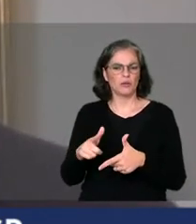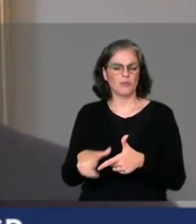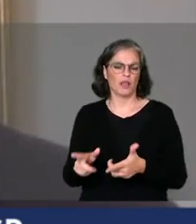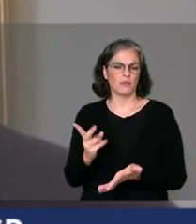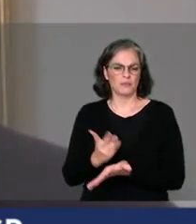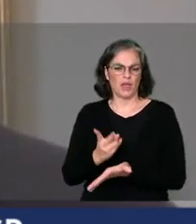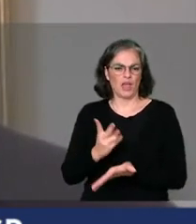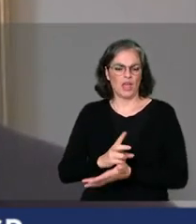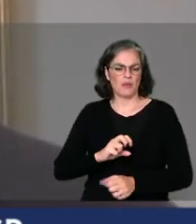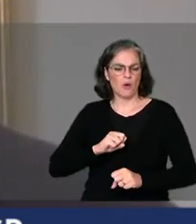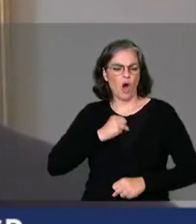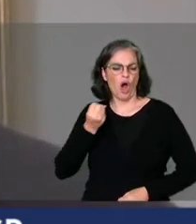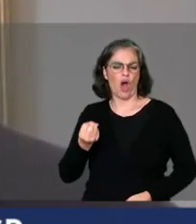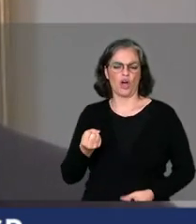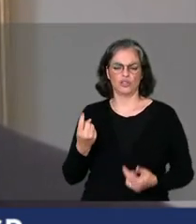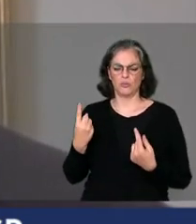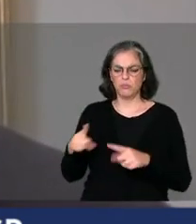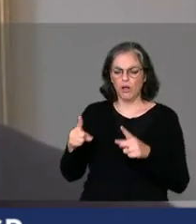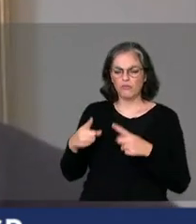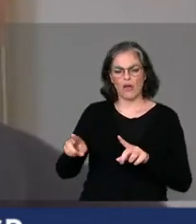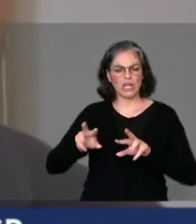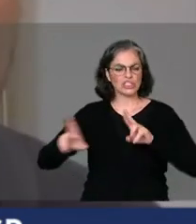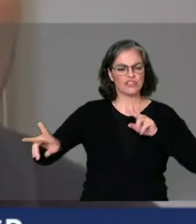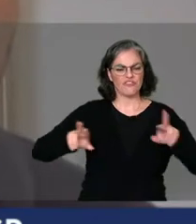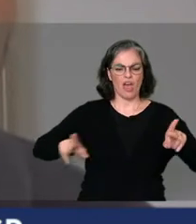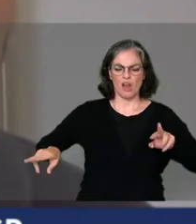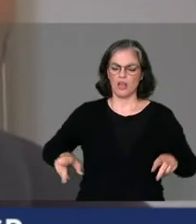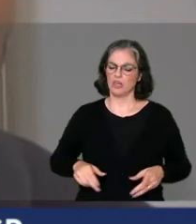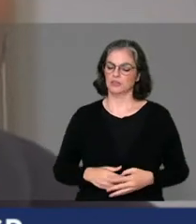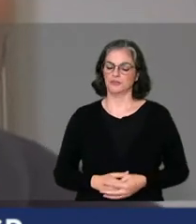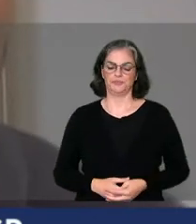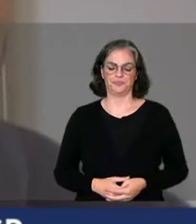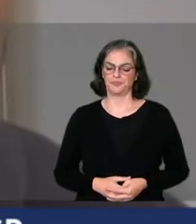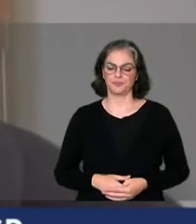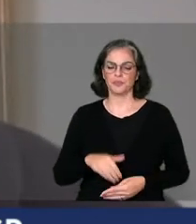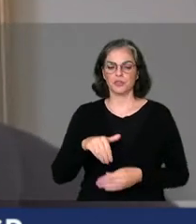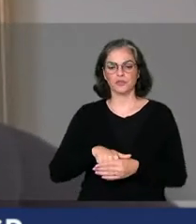PROBLEMAS E PARAR DE FICAR INCITO ANDO ÓDIO OU INCITO ANDO DIFERENCIAÇÕES. ORIENTA